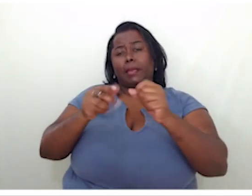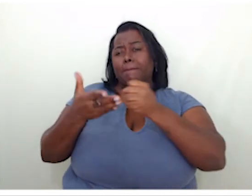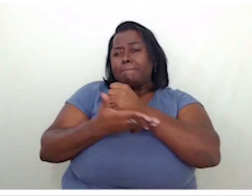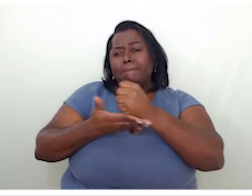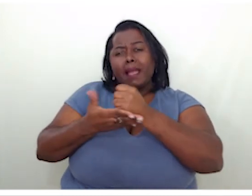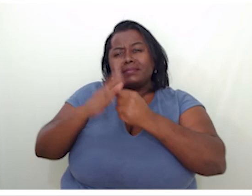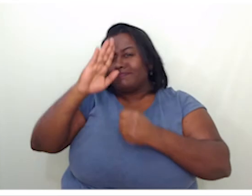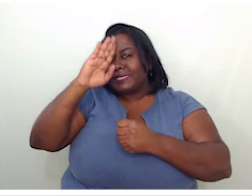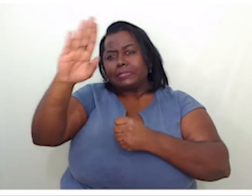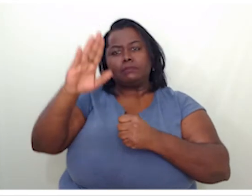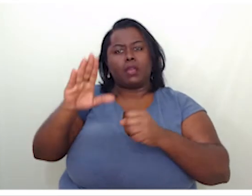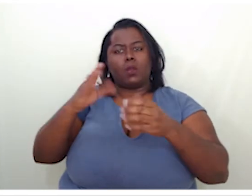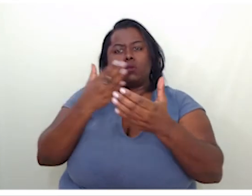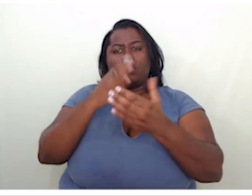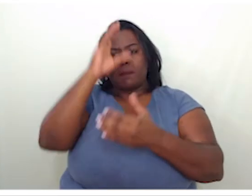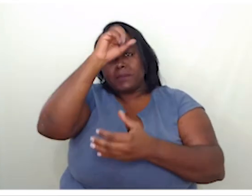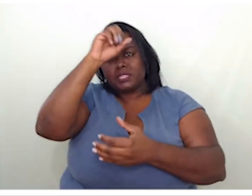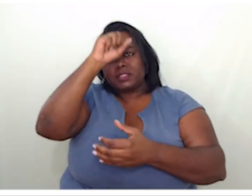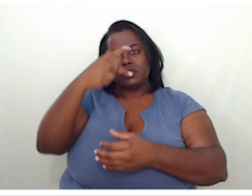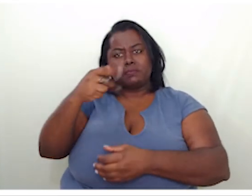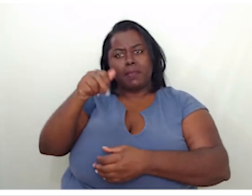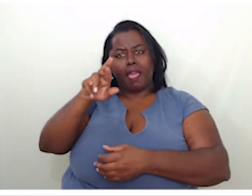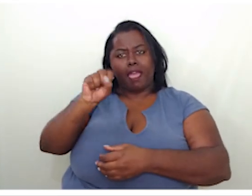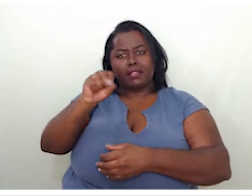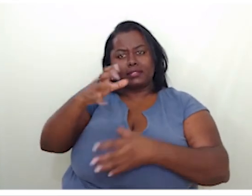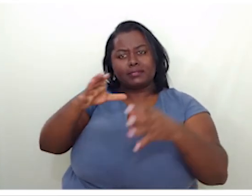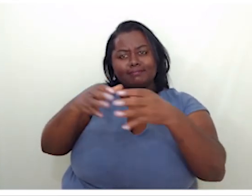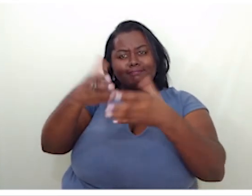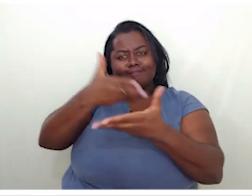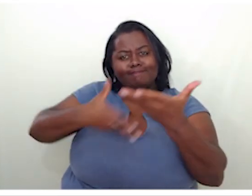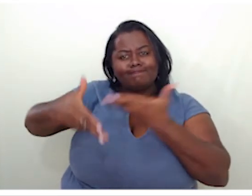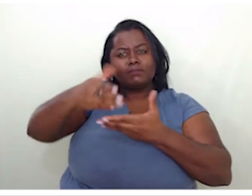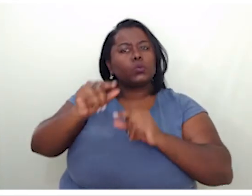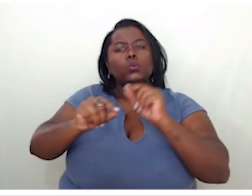los miembros del equipo bajaron la guardia para pedir ayuda.